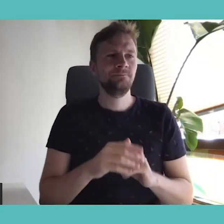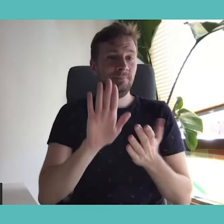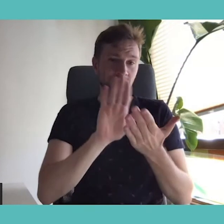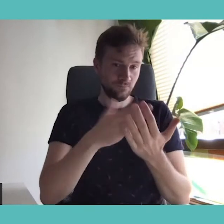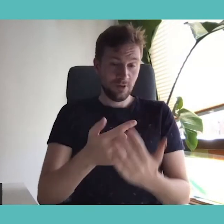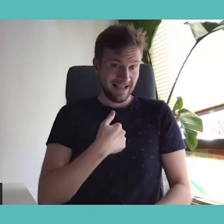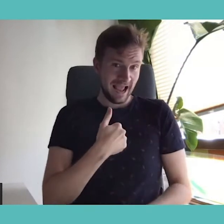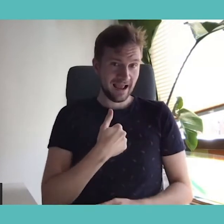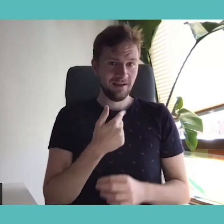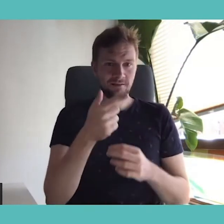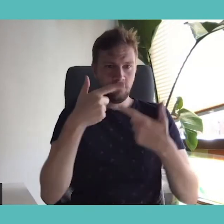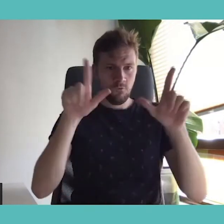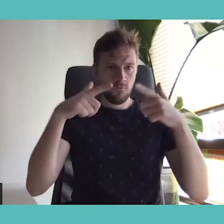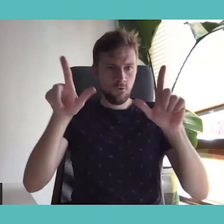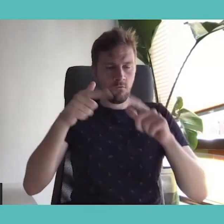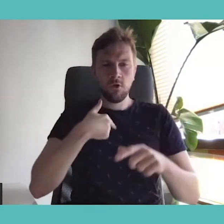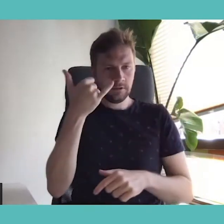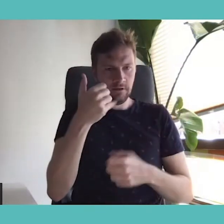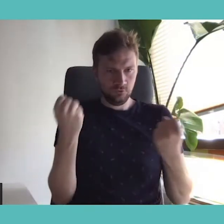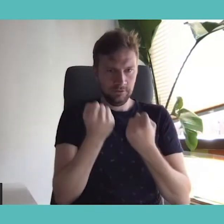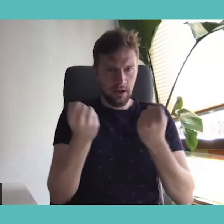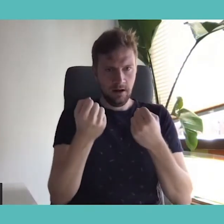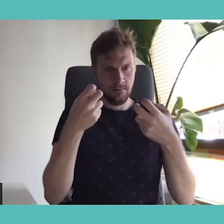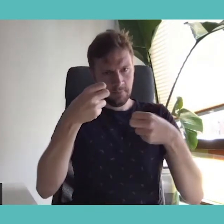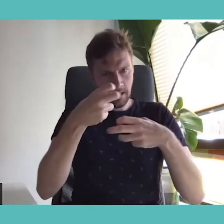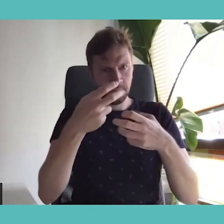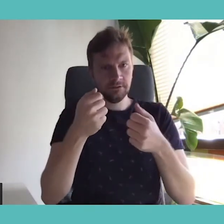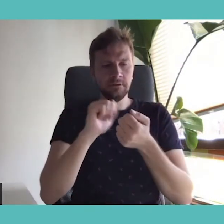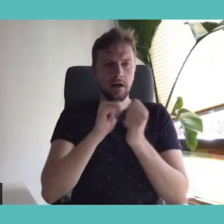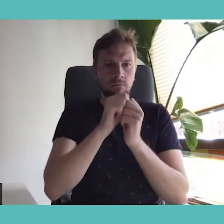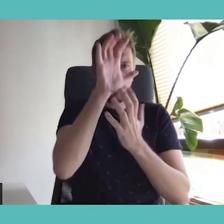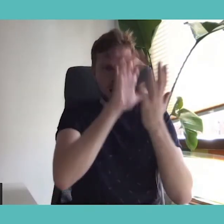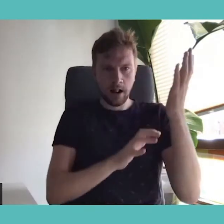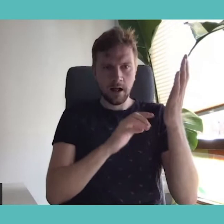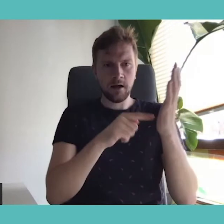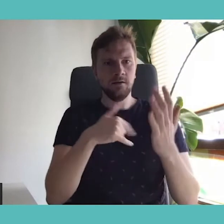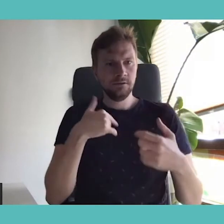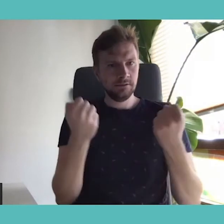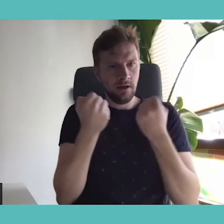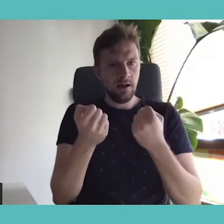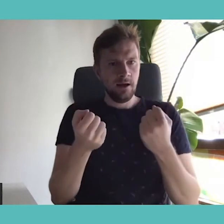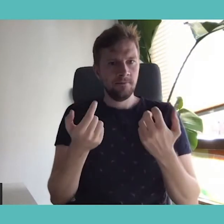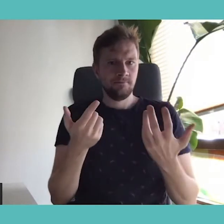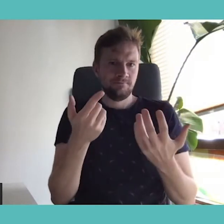Ale na przykład we vlogach zawsze staram się dodawać napisy albo transkrypcje.